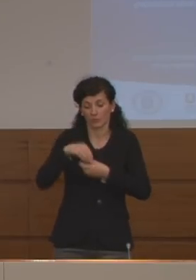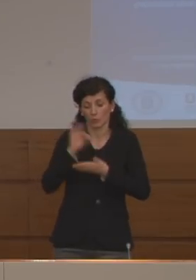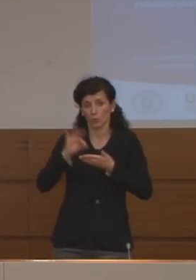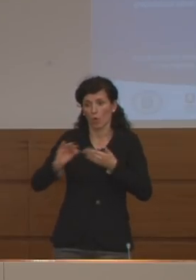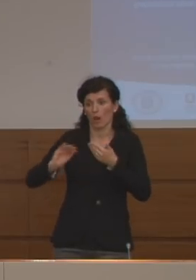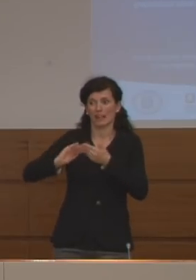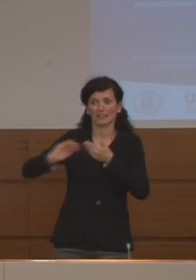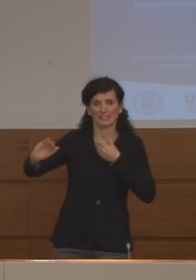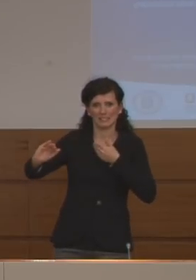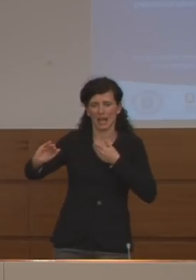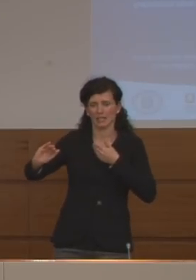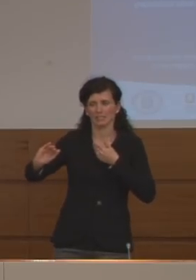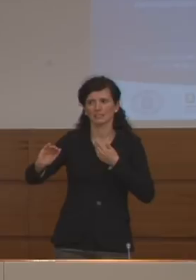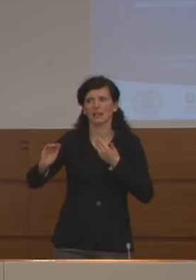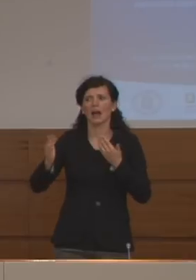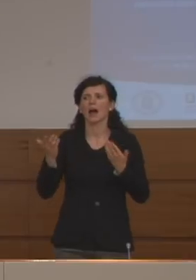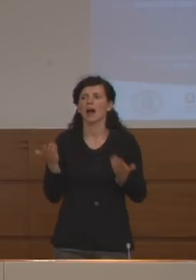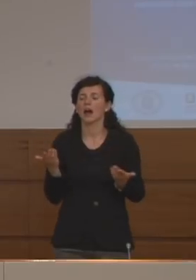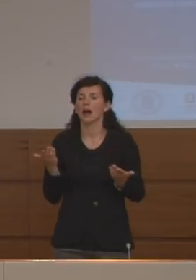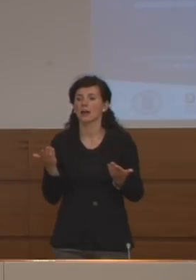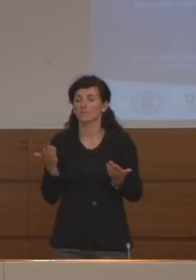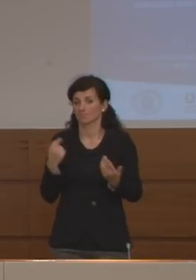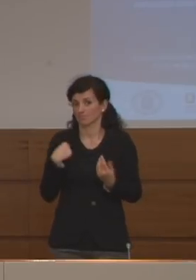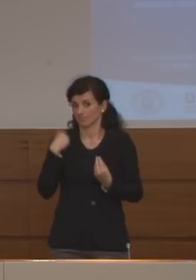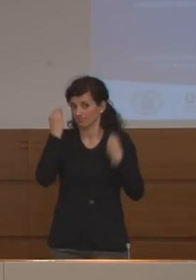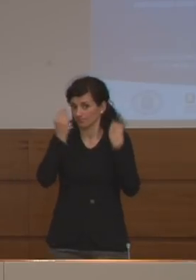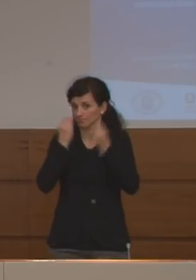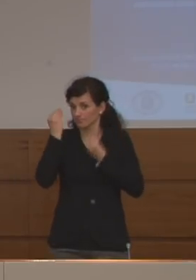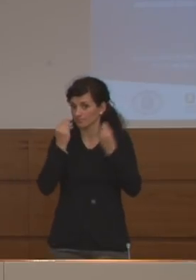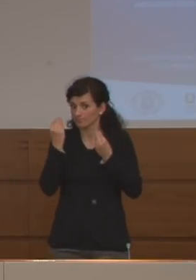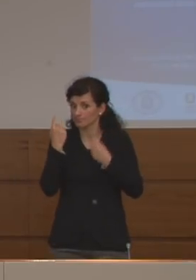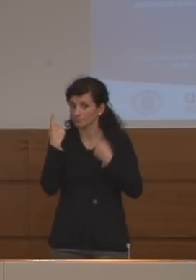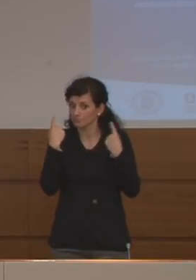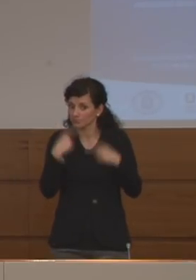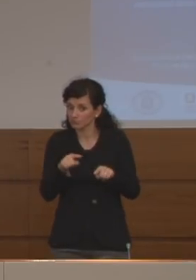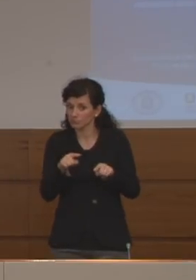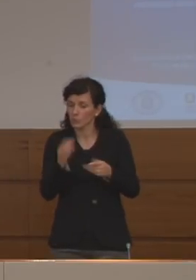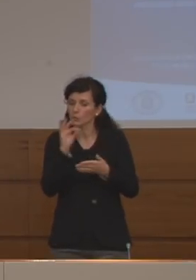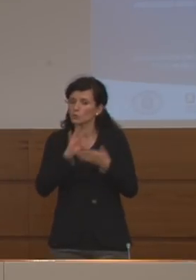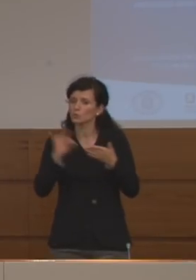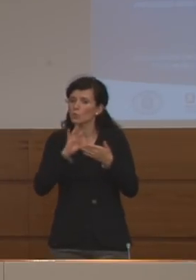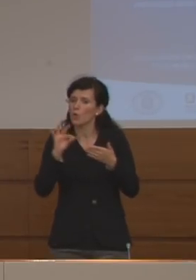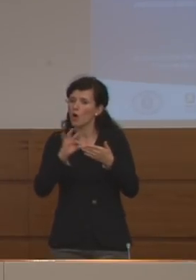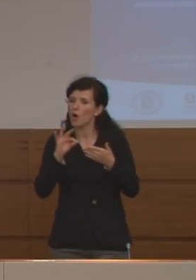Cosa che credo possiamo escludere sia possibile realizzare negli asili e nelle